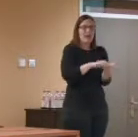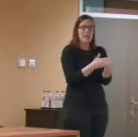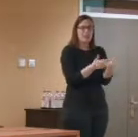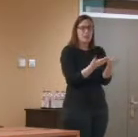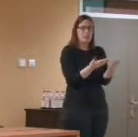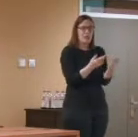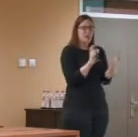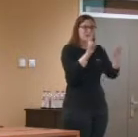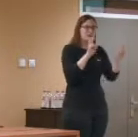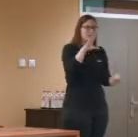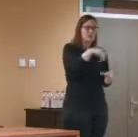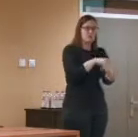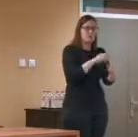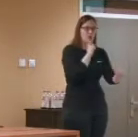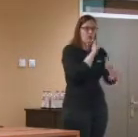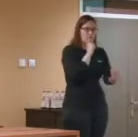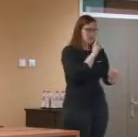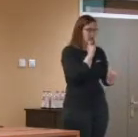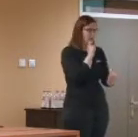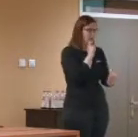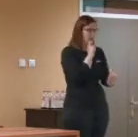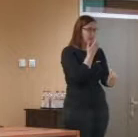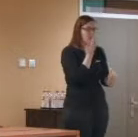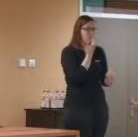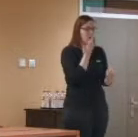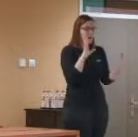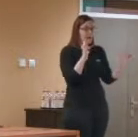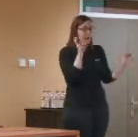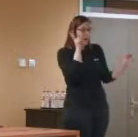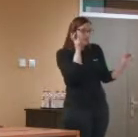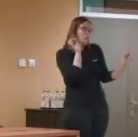cuando leemos los periódicos o escuchamos la radio, vemos